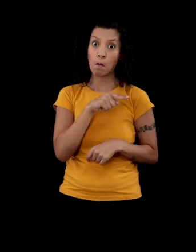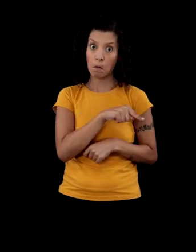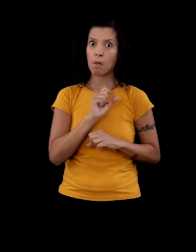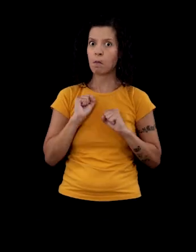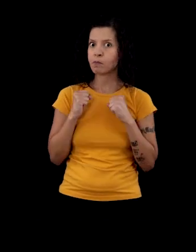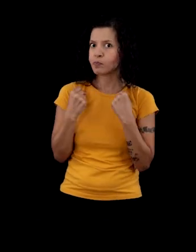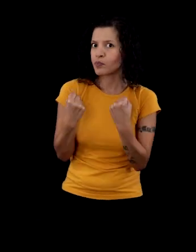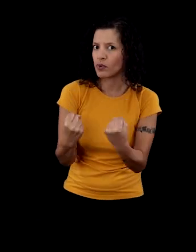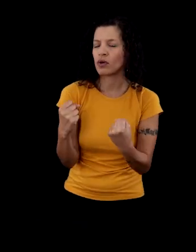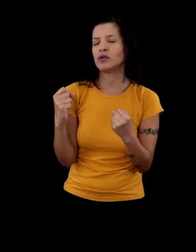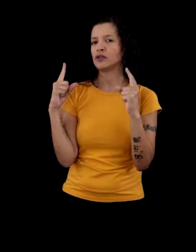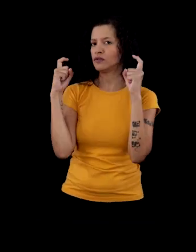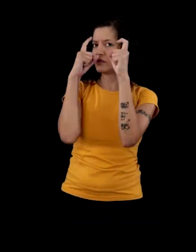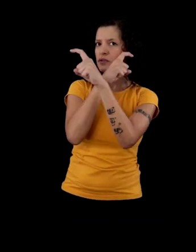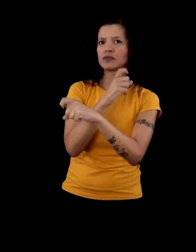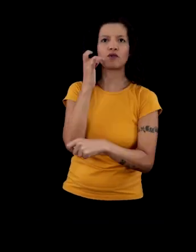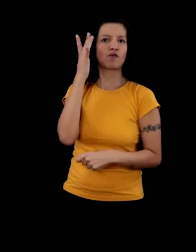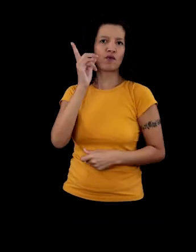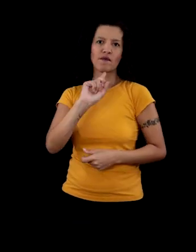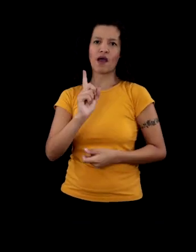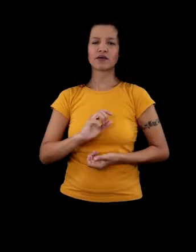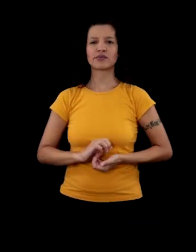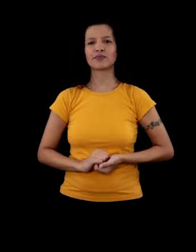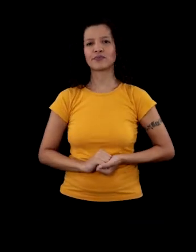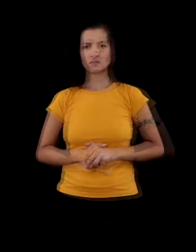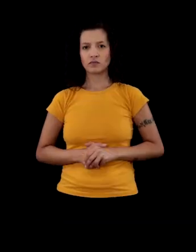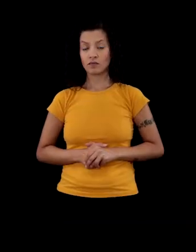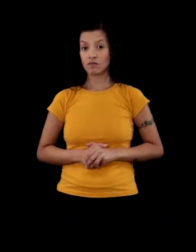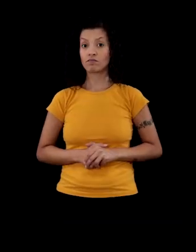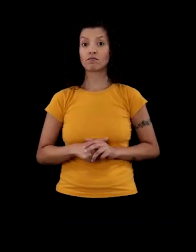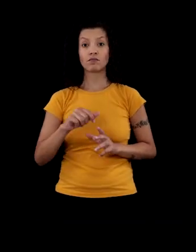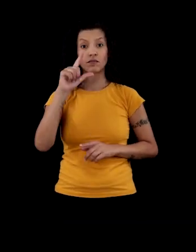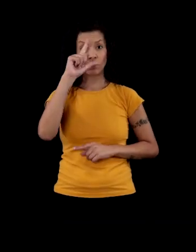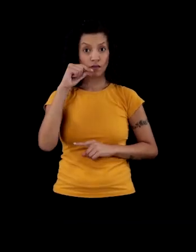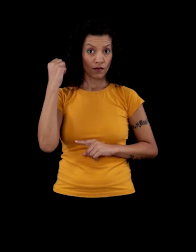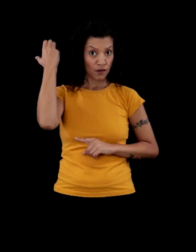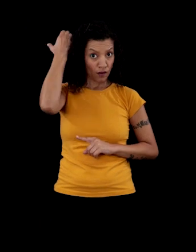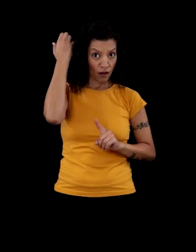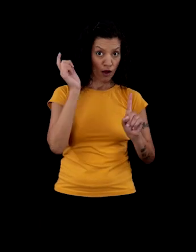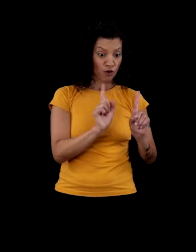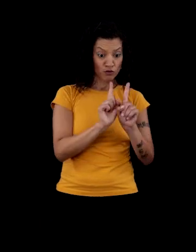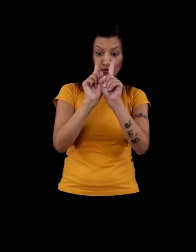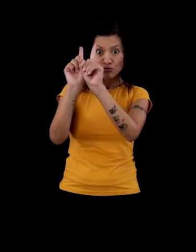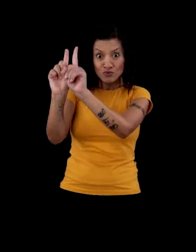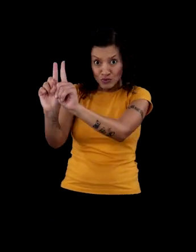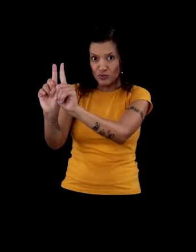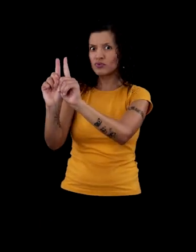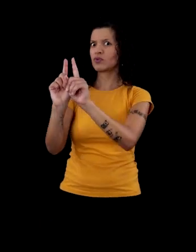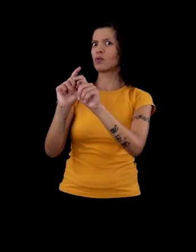Foi um percurso duro, não foi nada fácil. Nunca viajei com ela nas viagens internacionais,